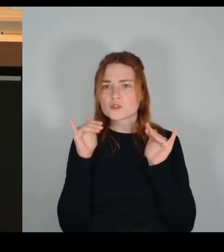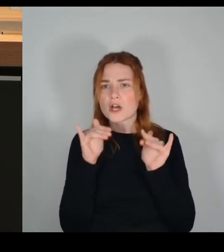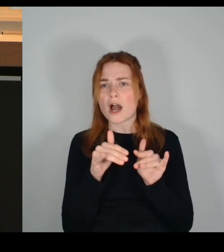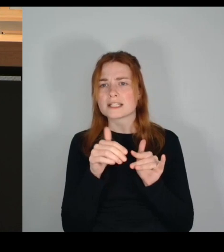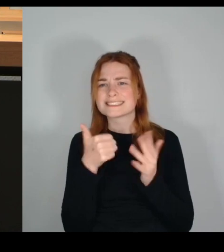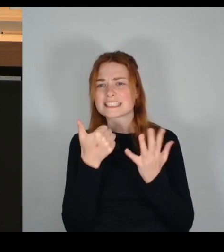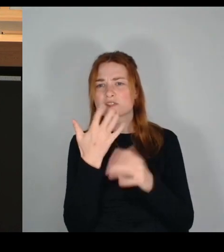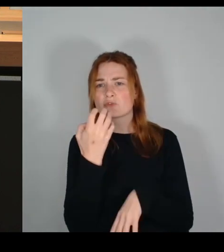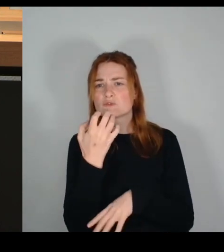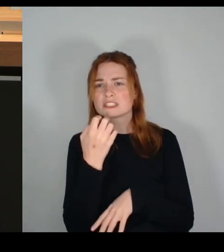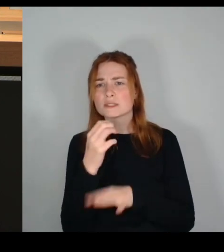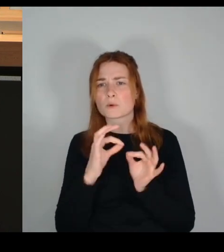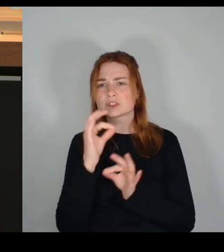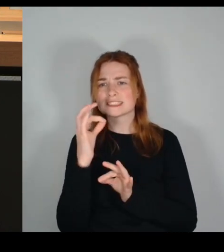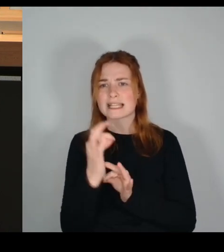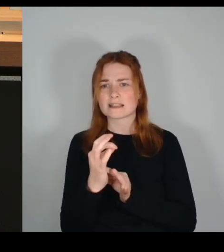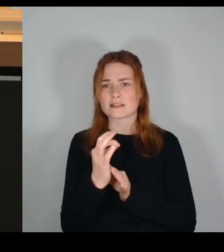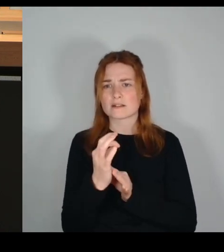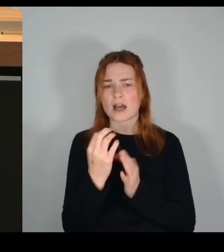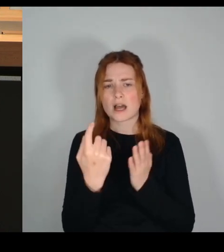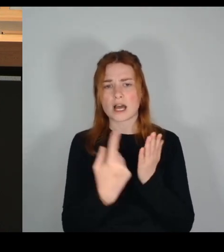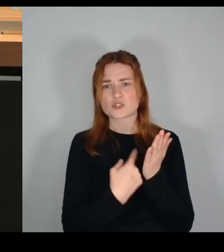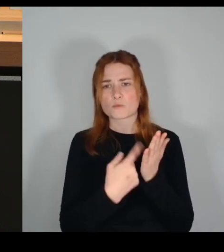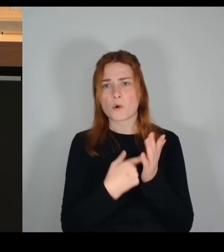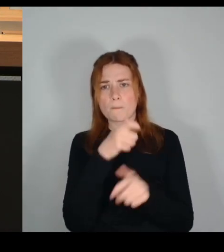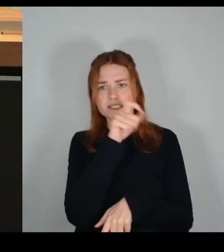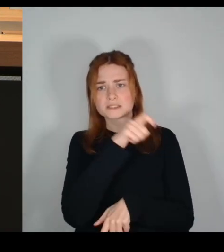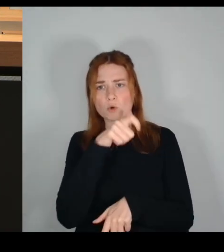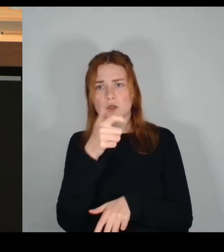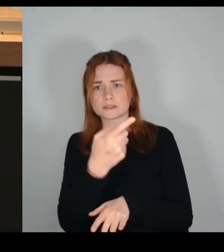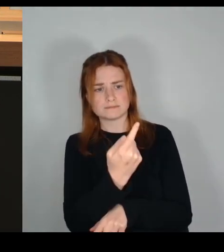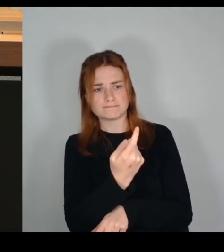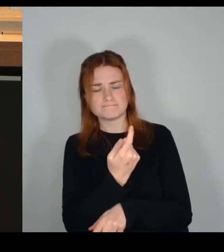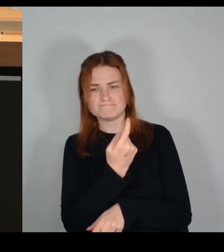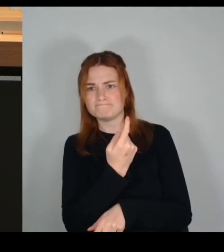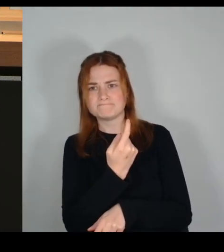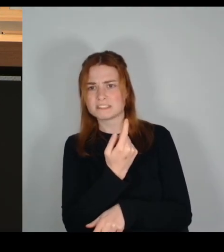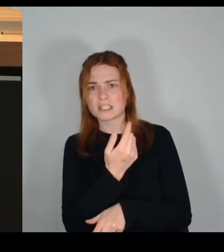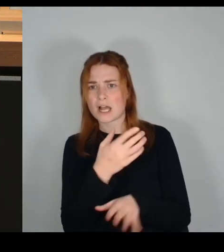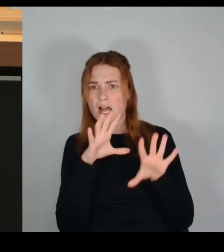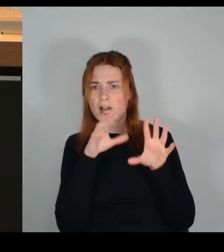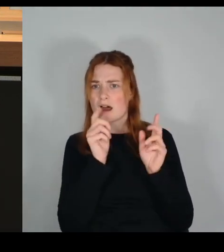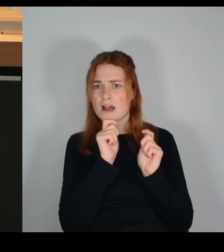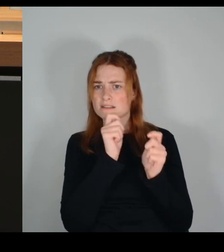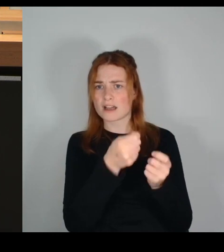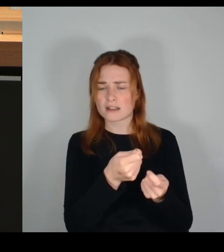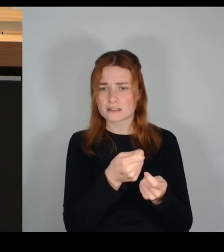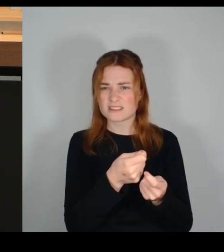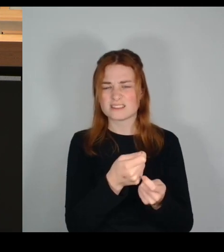uns auch nachdenklich machen müssen. Und es gibt noch eine zweite Ebene, warum Menschen, die arm sind, keine Hilfen in Anspruch nehmen.